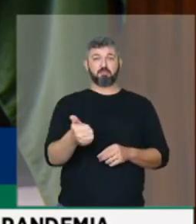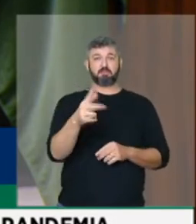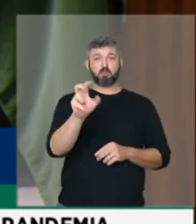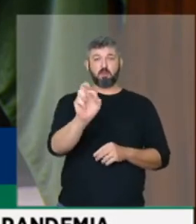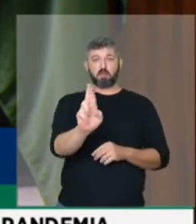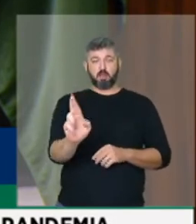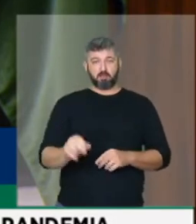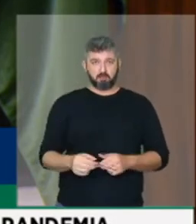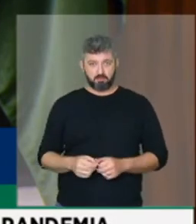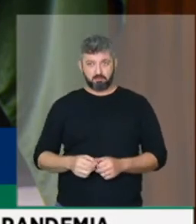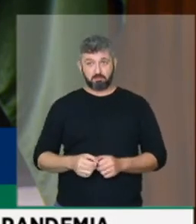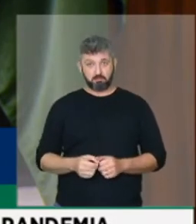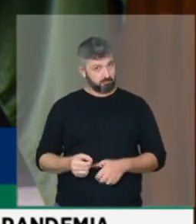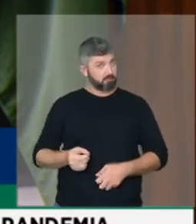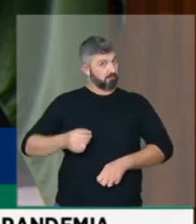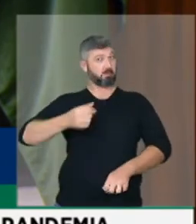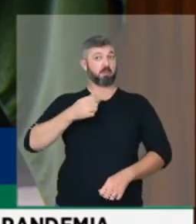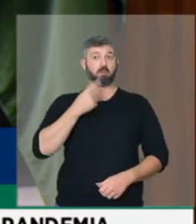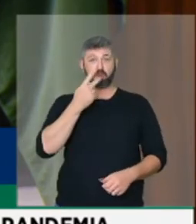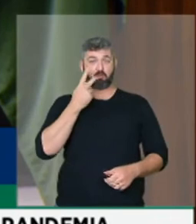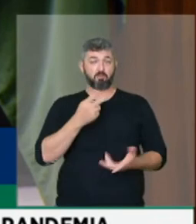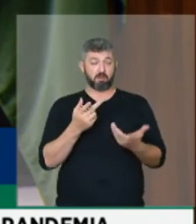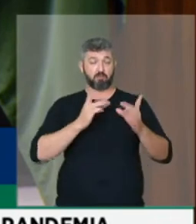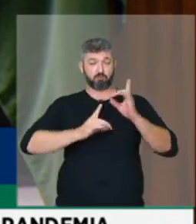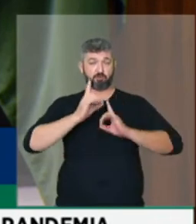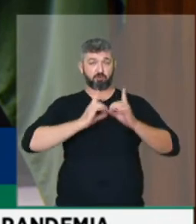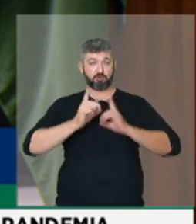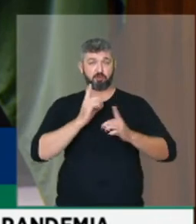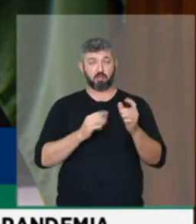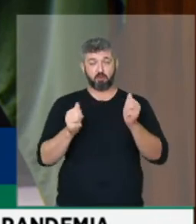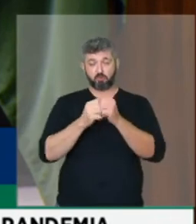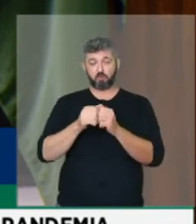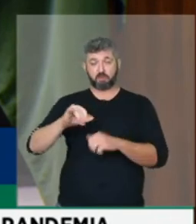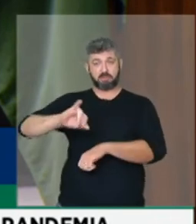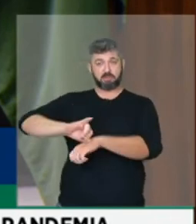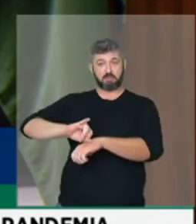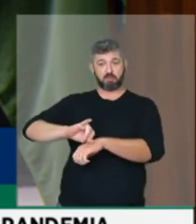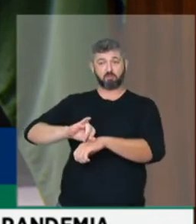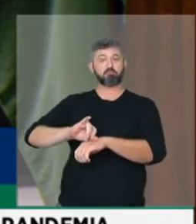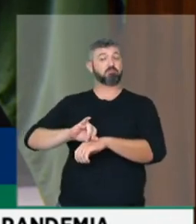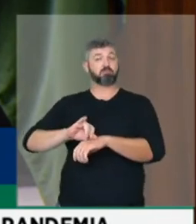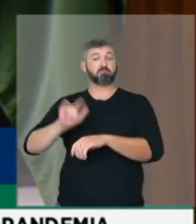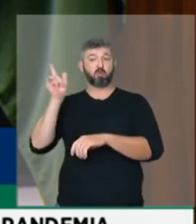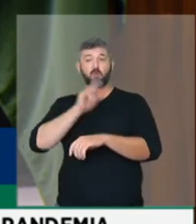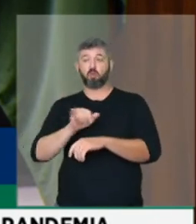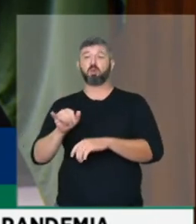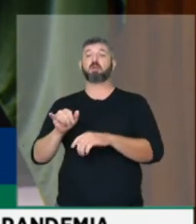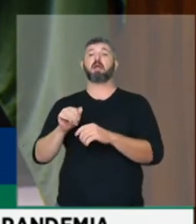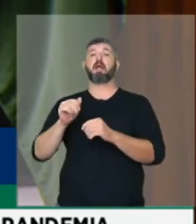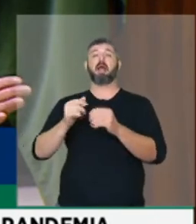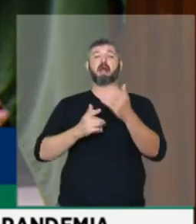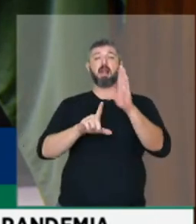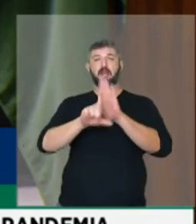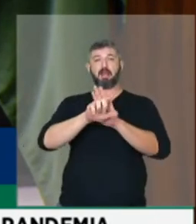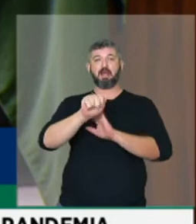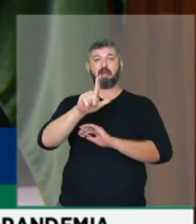DIZER QUE NÓS TIVEMOS, NO GRANDE DIÁLOGO COM OS PARTIDOS DE CENTRO POSSIBILIDADE DE APROVAR A LEI ALDIR BLANC TÃO BRILHANTEMENTE RELATADA PELA